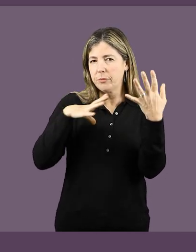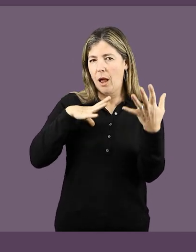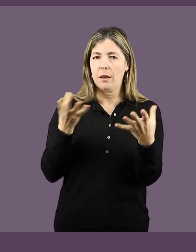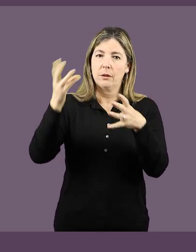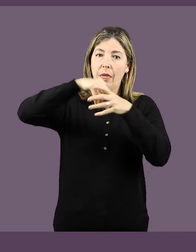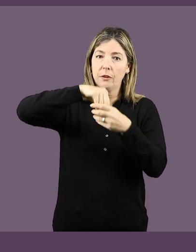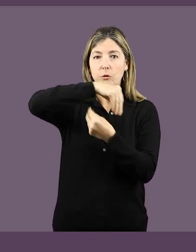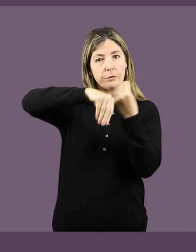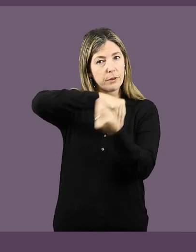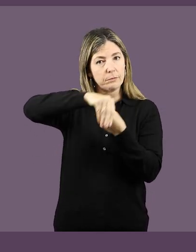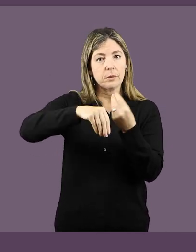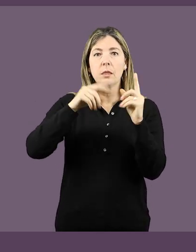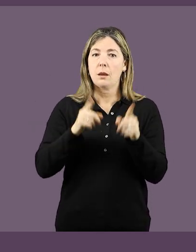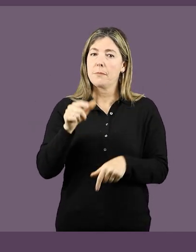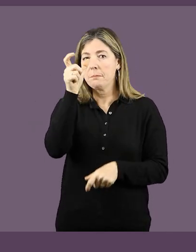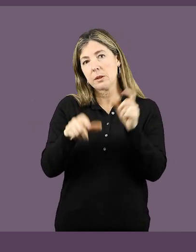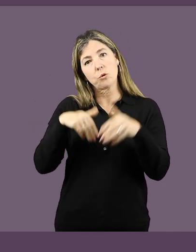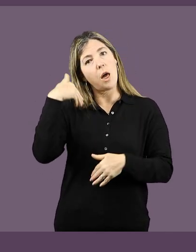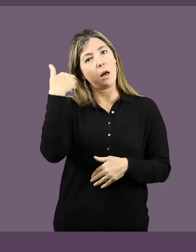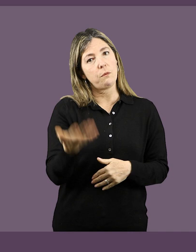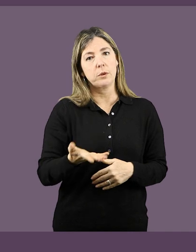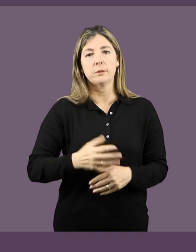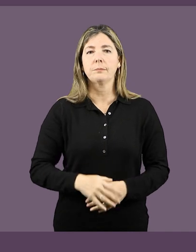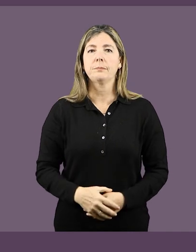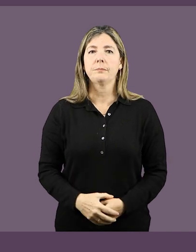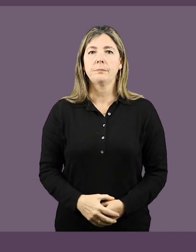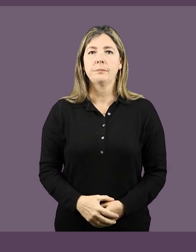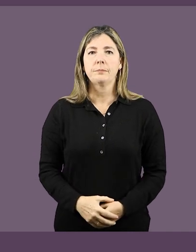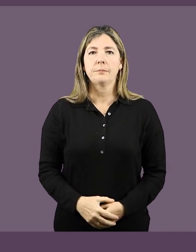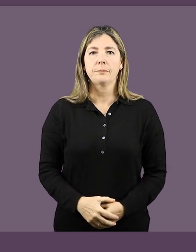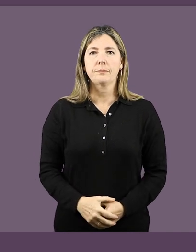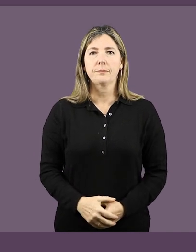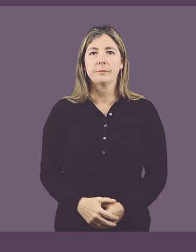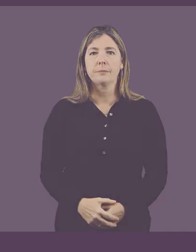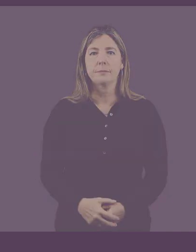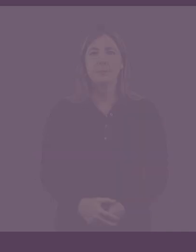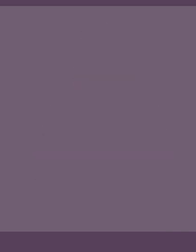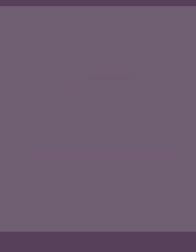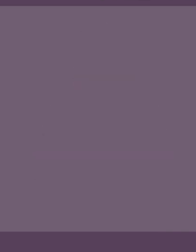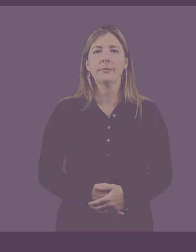Podemos vivir situaciones de violencia en nuestra familia o con personas conocidas.